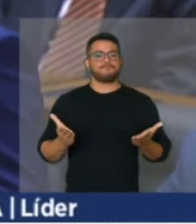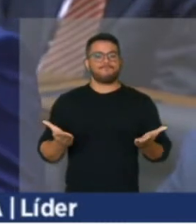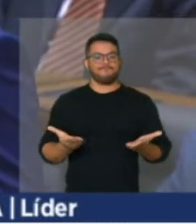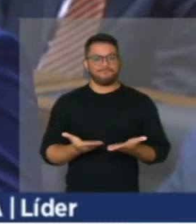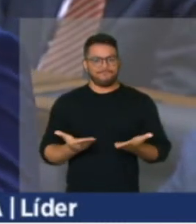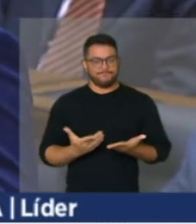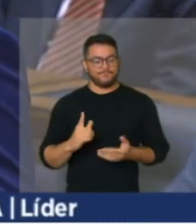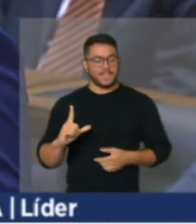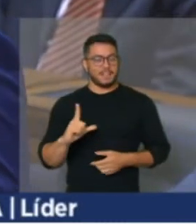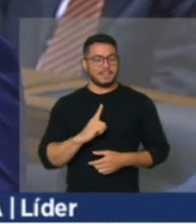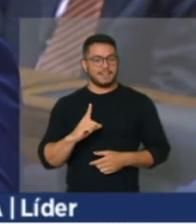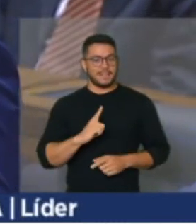HOJE FAZ UM GESTO IMPORTANTE NESTE DIA EM QUE COMEMORAMOS O